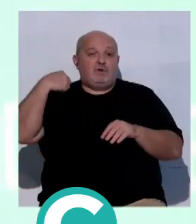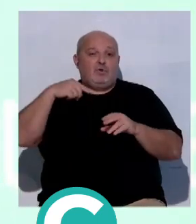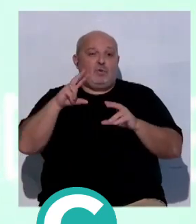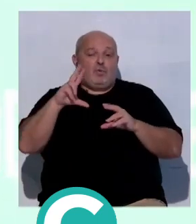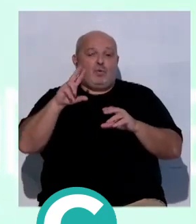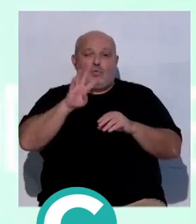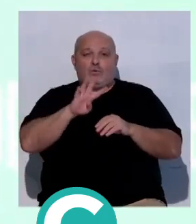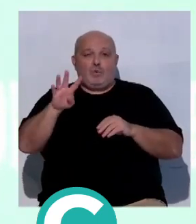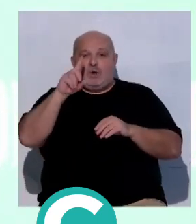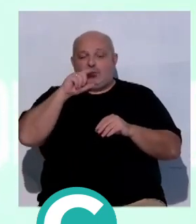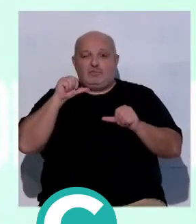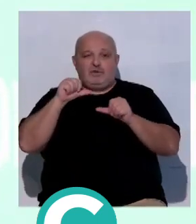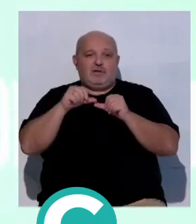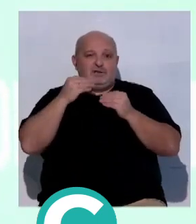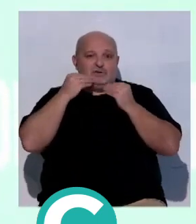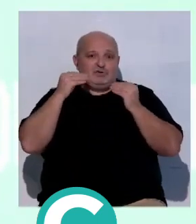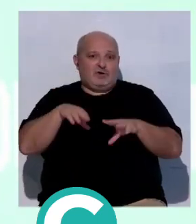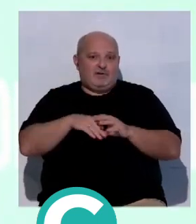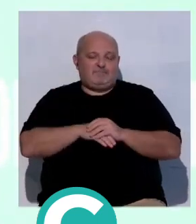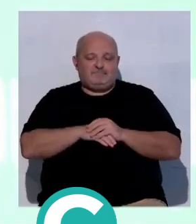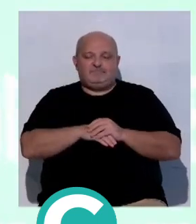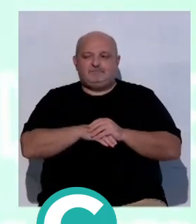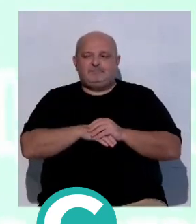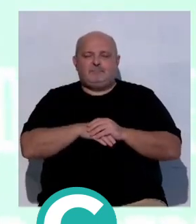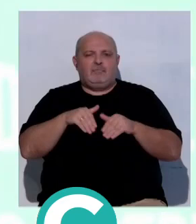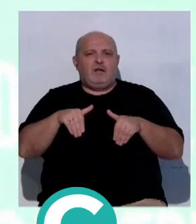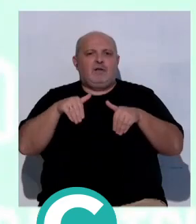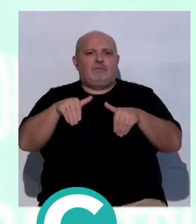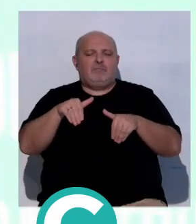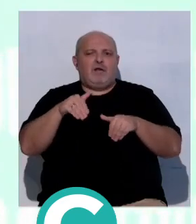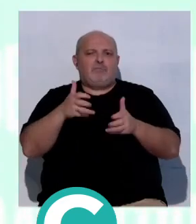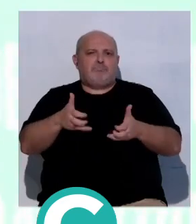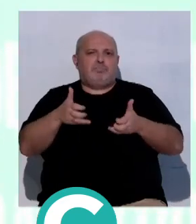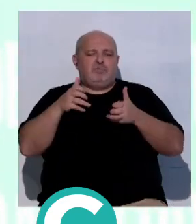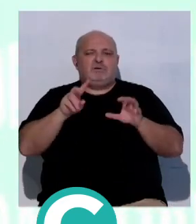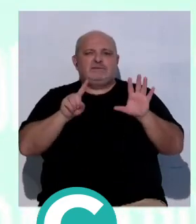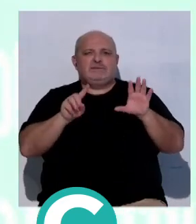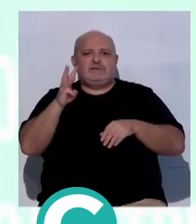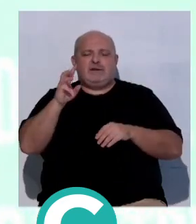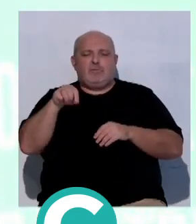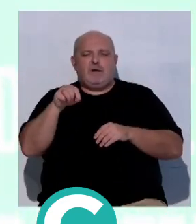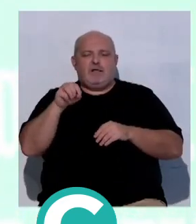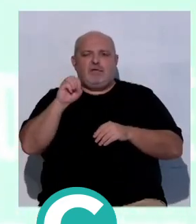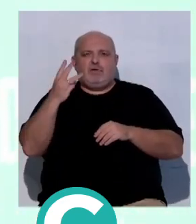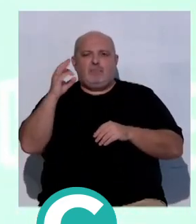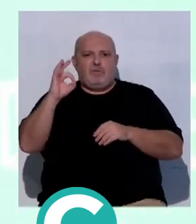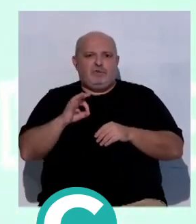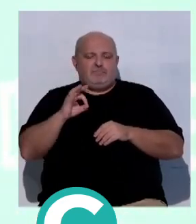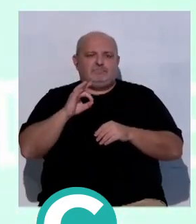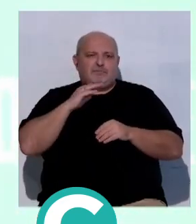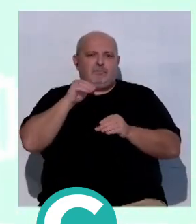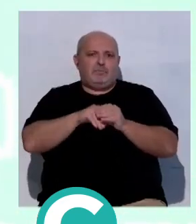44 años de existencia su candidatura se ha impuesto con el 63,0 3% del voto ponderado